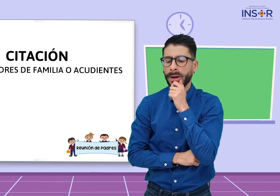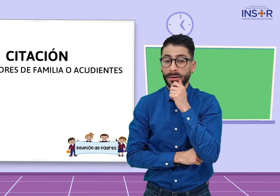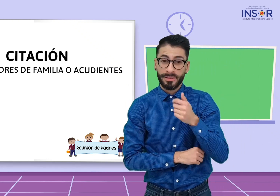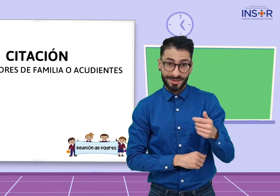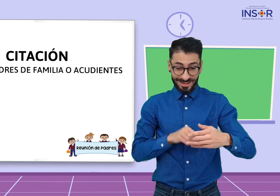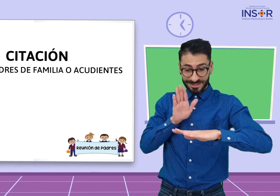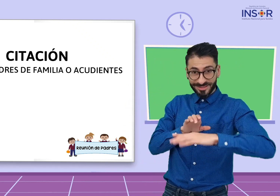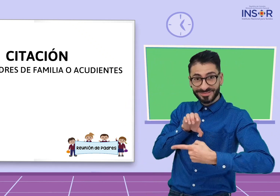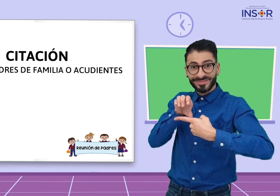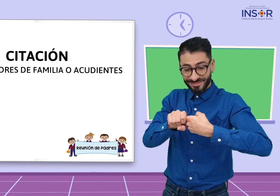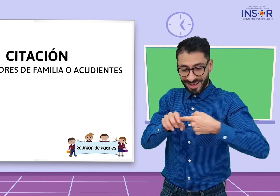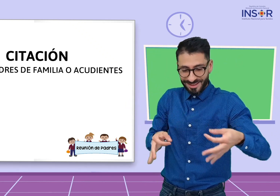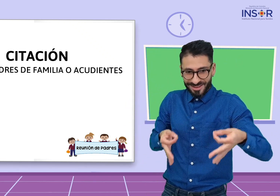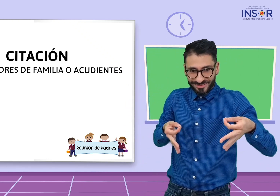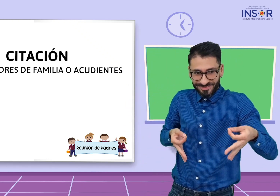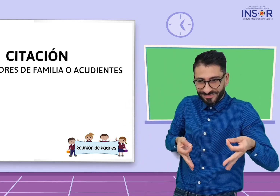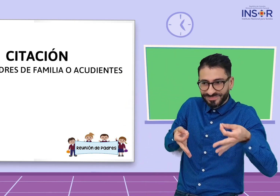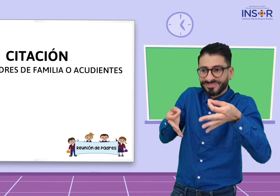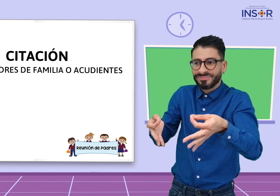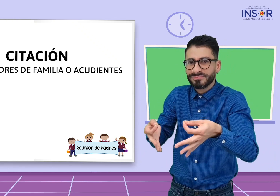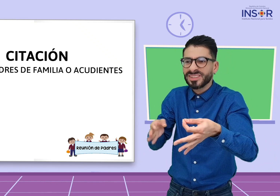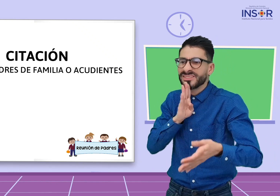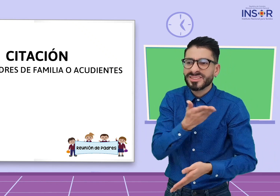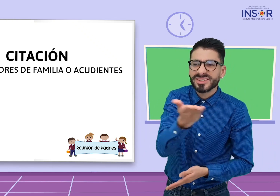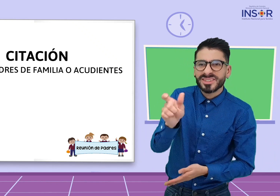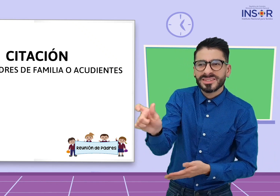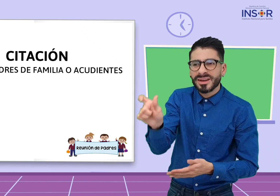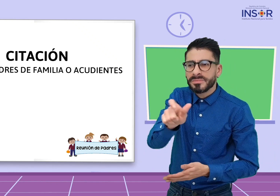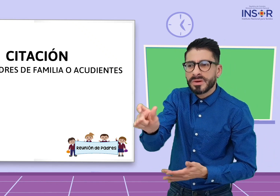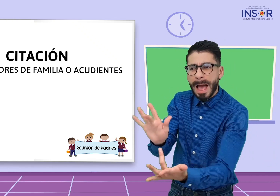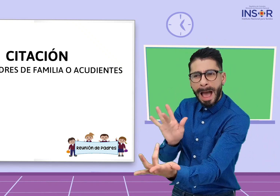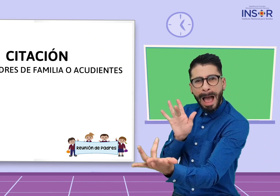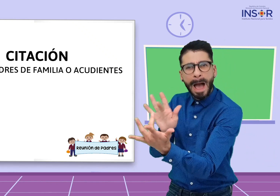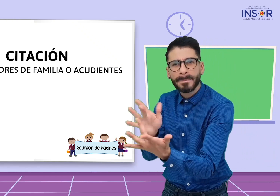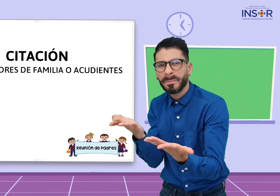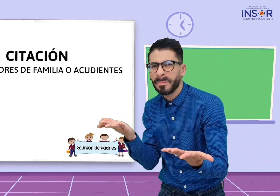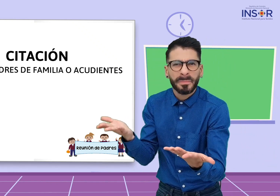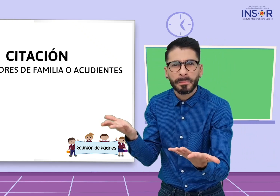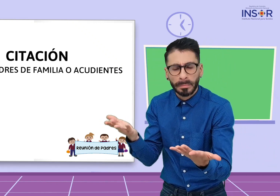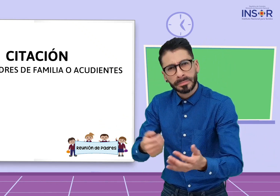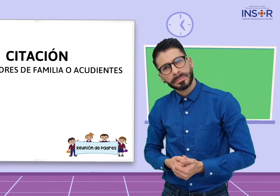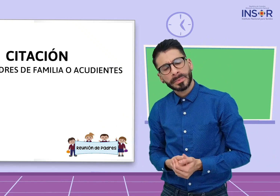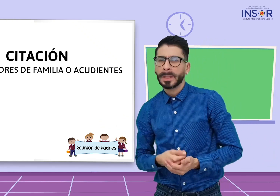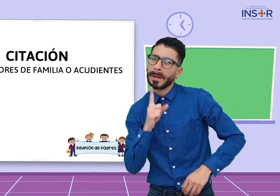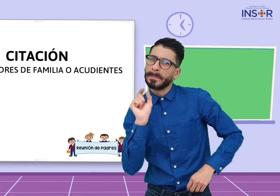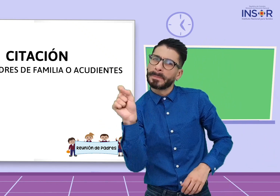¿Ustedes creen que esta convocatoria está dirigida a cualquier persona?